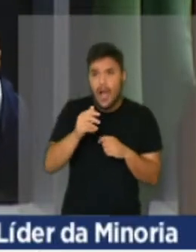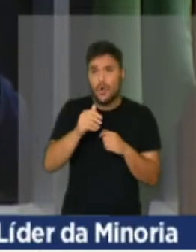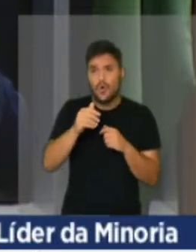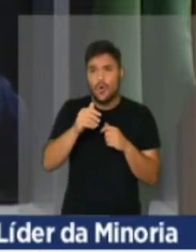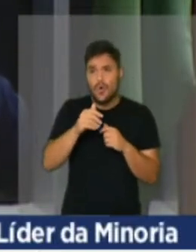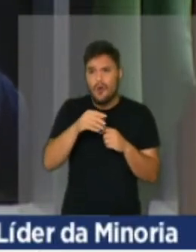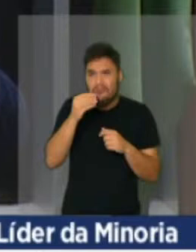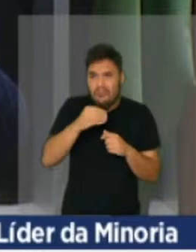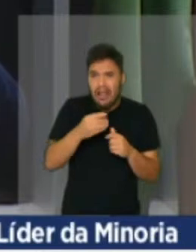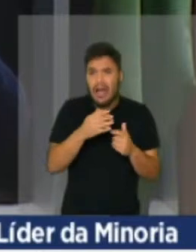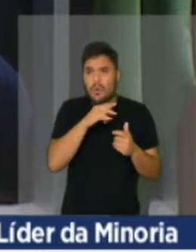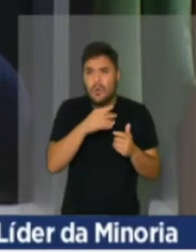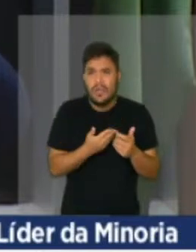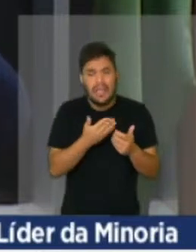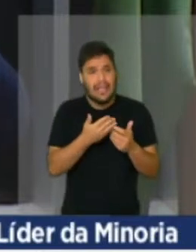O GÁS ESTÁ CUSTANDO 120 REAIS. A GASOLINA ESTÁ UMA